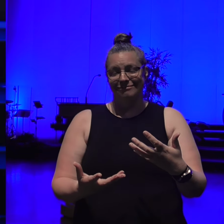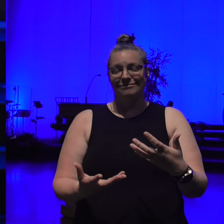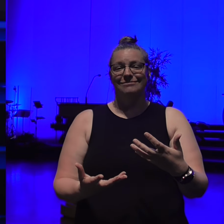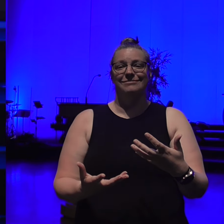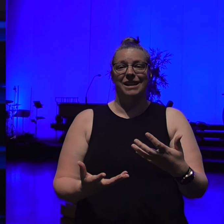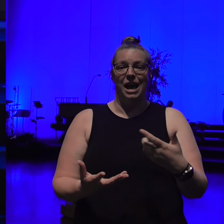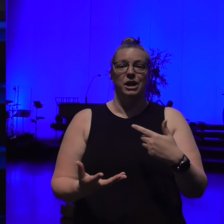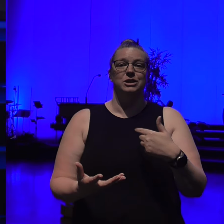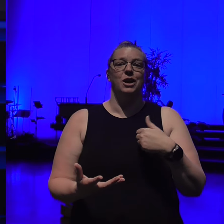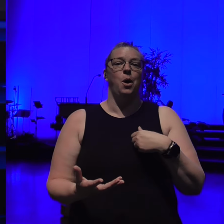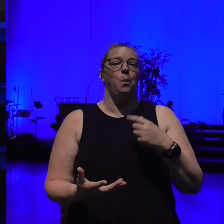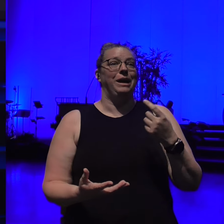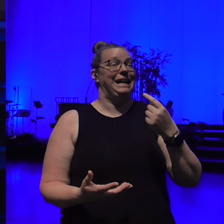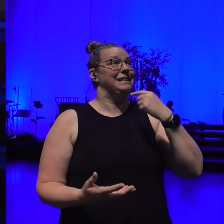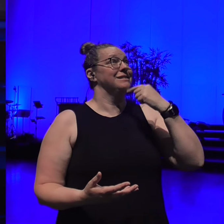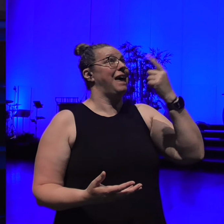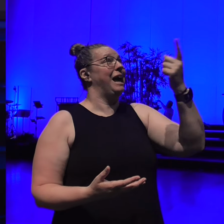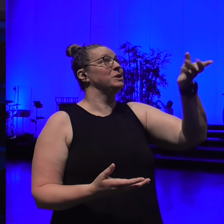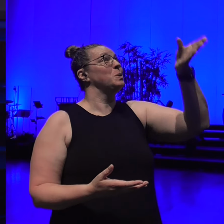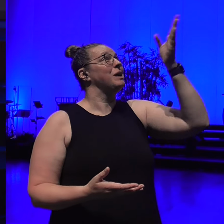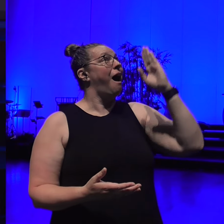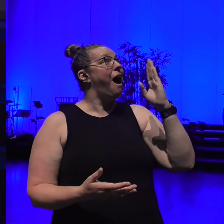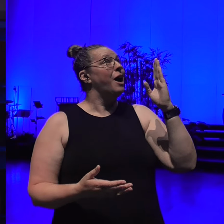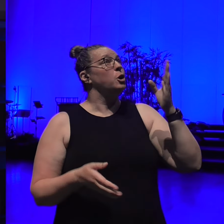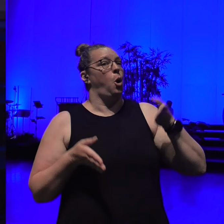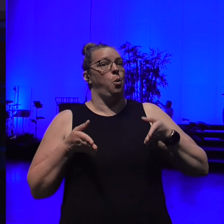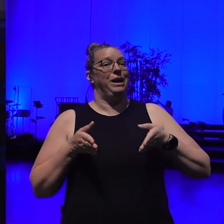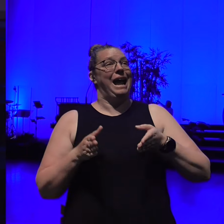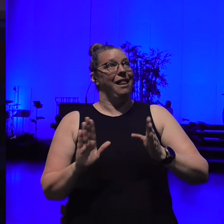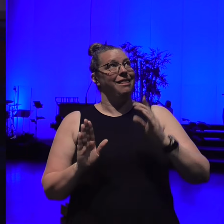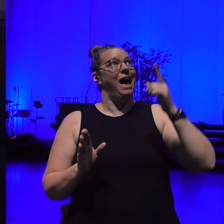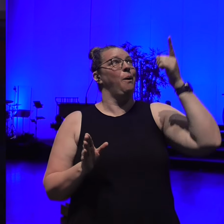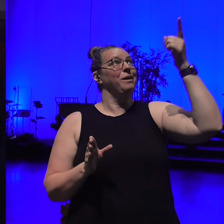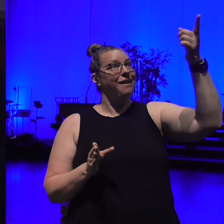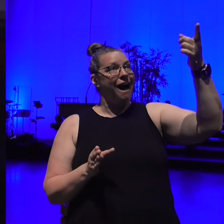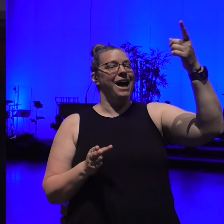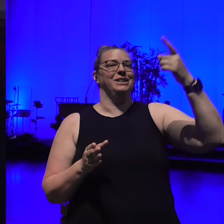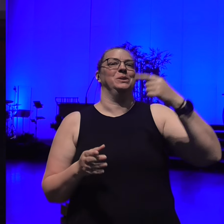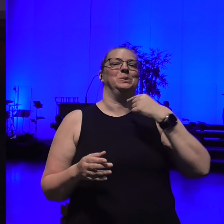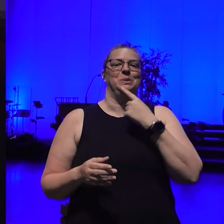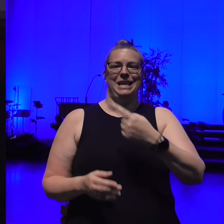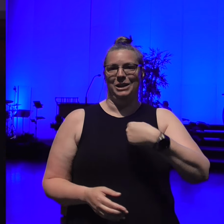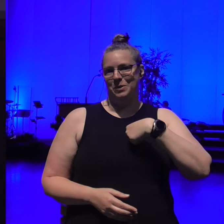podemos cantar a lo divino o que podemos permitir que lo divino nos cante ¿